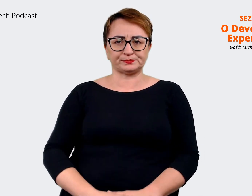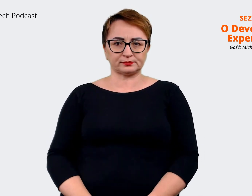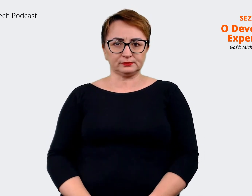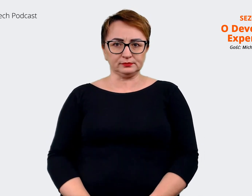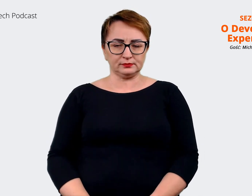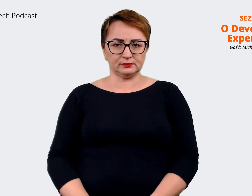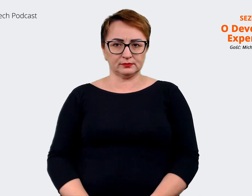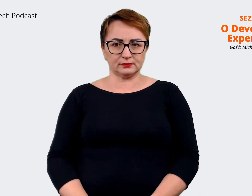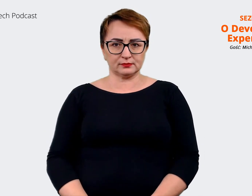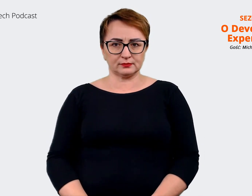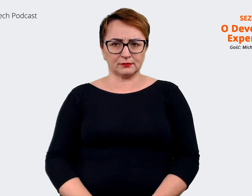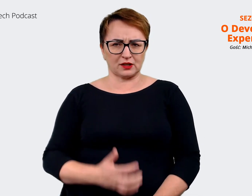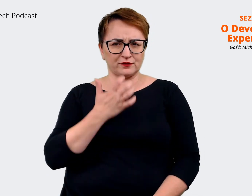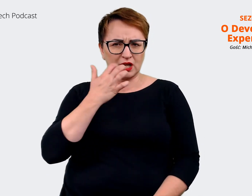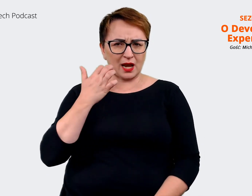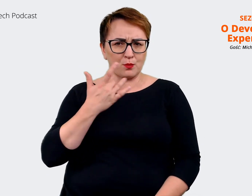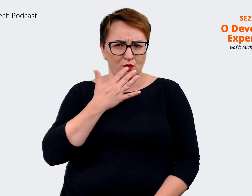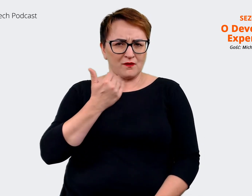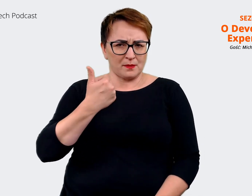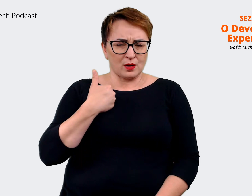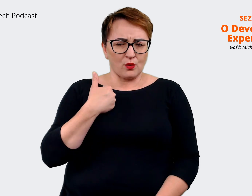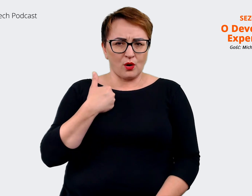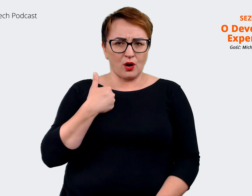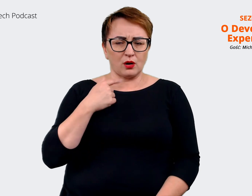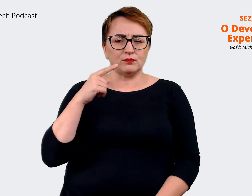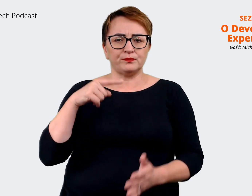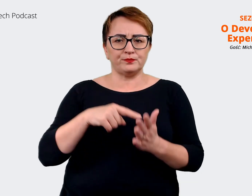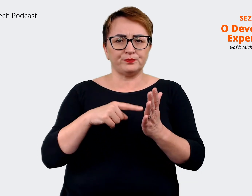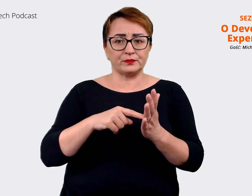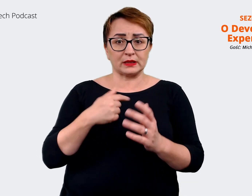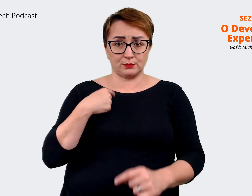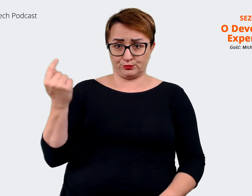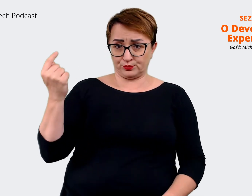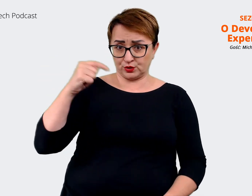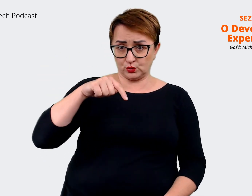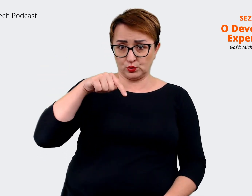wcześniej w wypowiedzi, jest to, że przychodząc tutaj myślałem, że sporo takiej świeżości